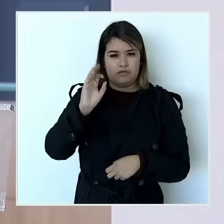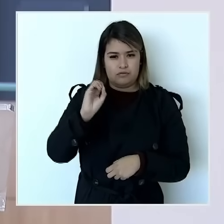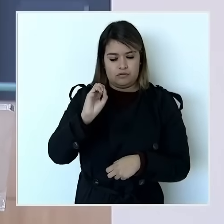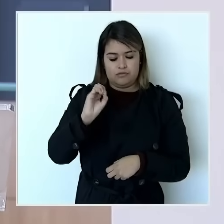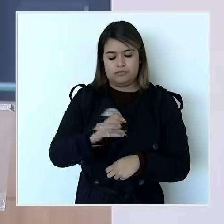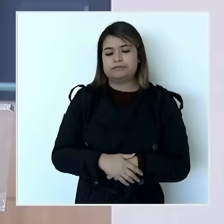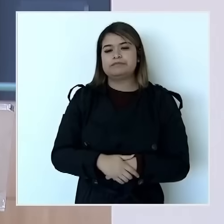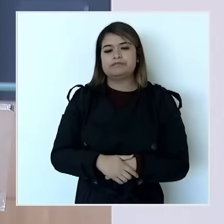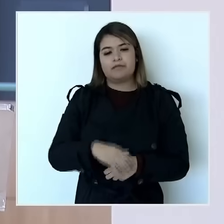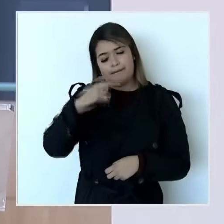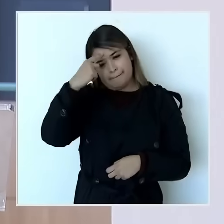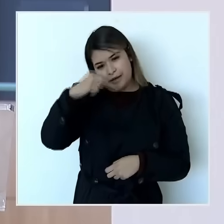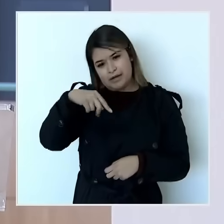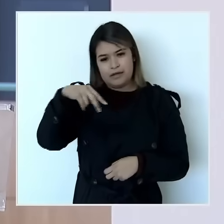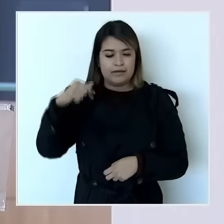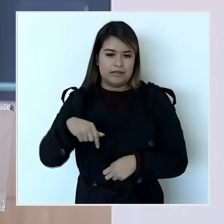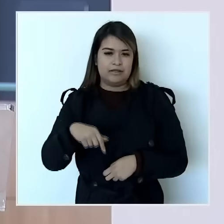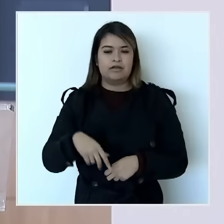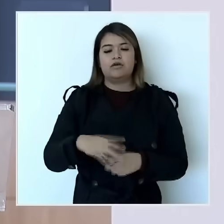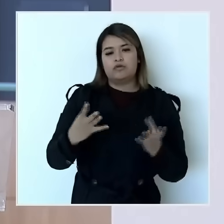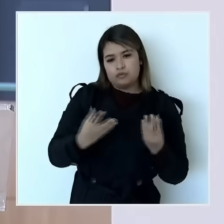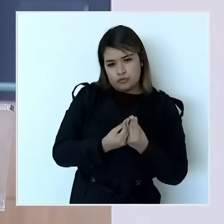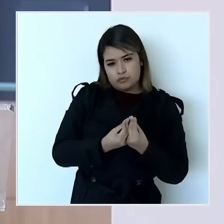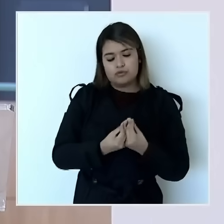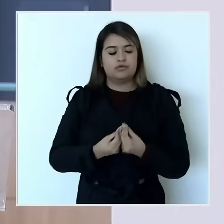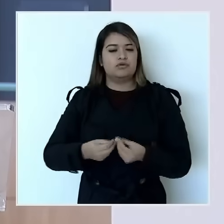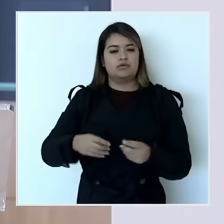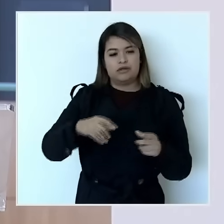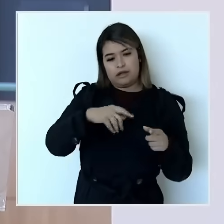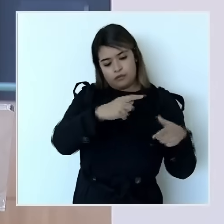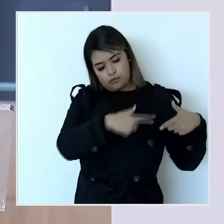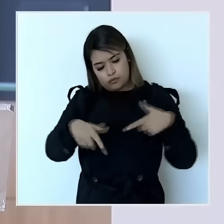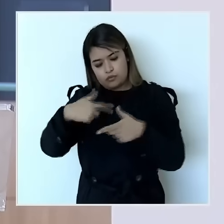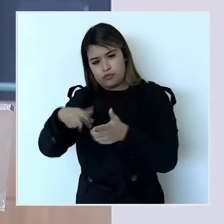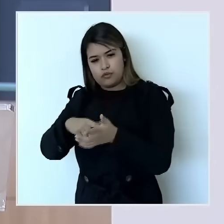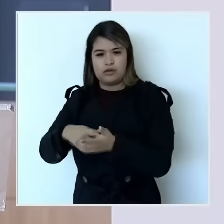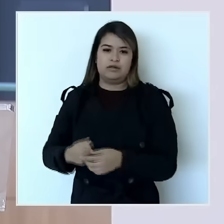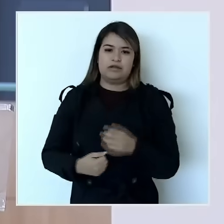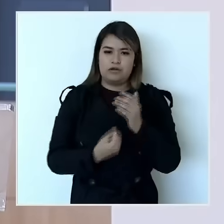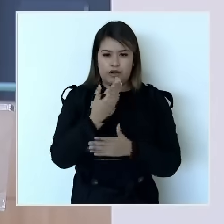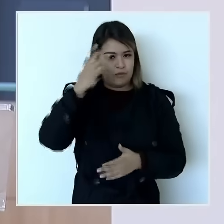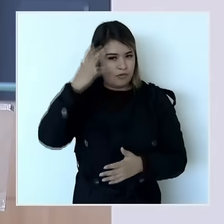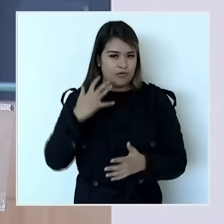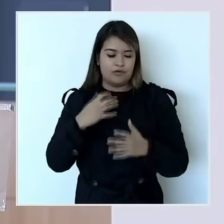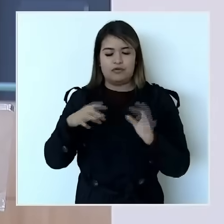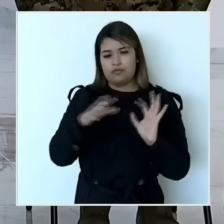Nuevo Laredo, que reafirmará su decisión de recuperar el sistema ferroviario mexicano.